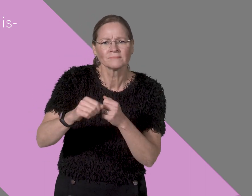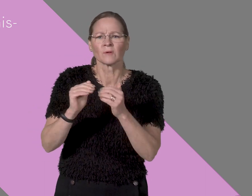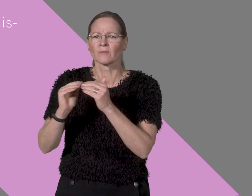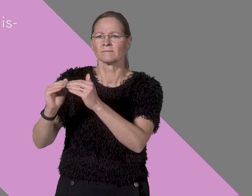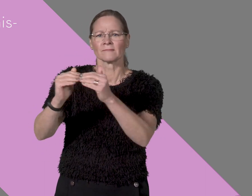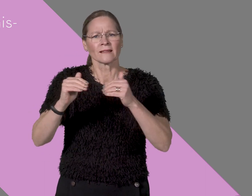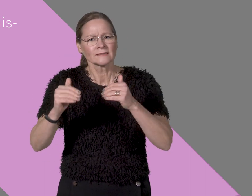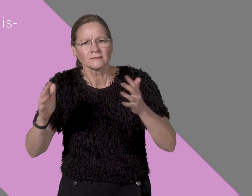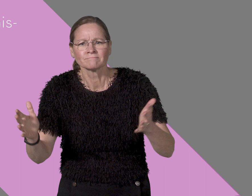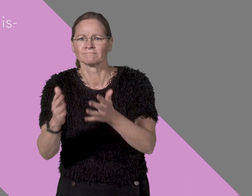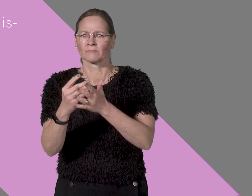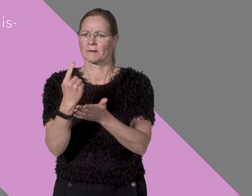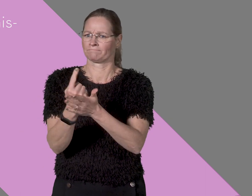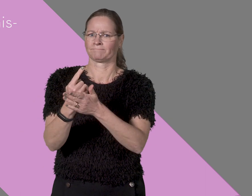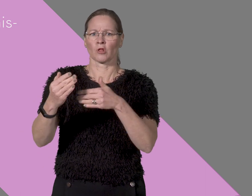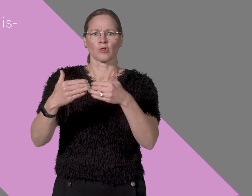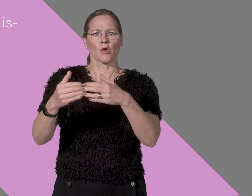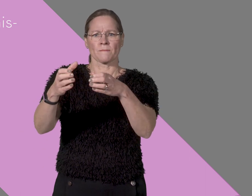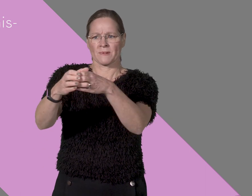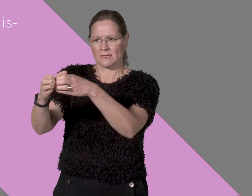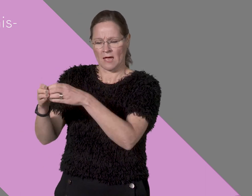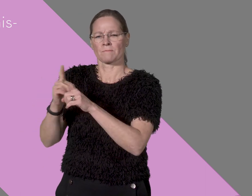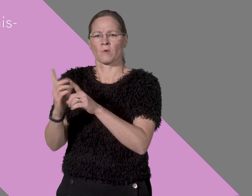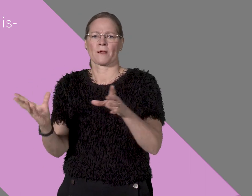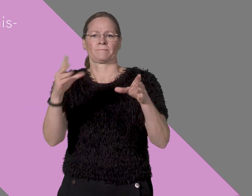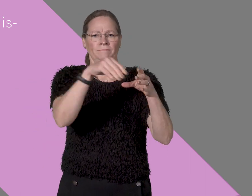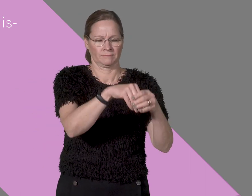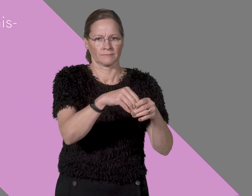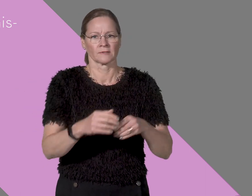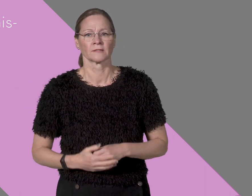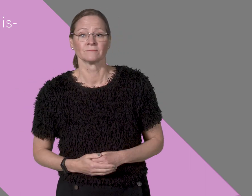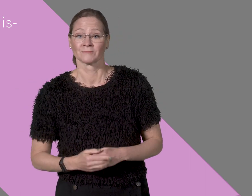ja yhdenvertaisuuden edistämisen kannalta merkittävistä toimijoista, -